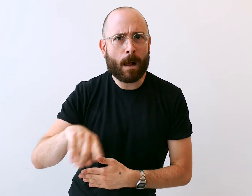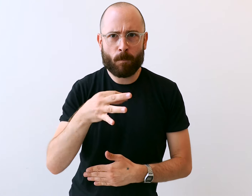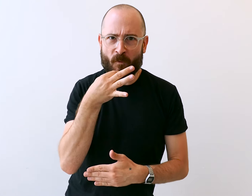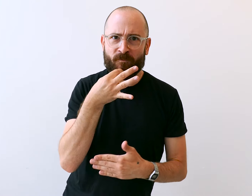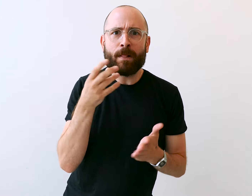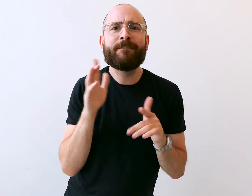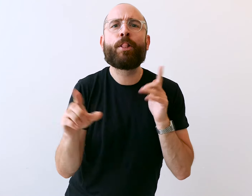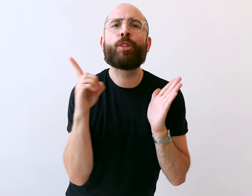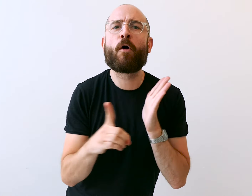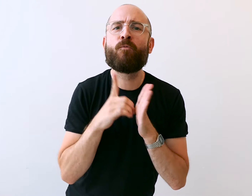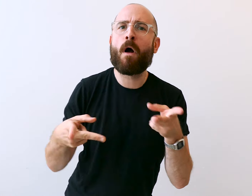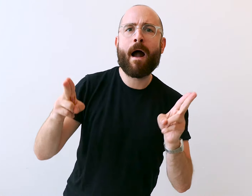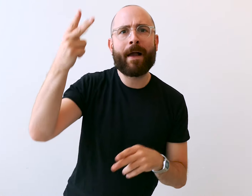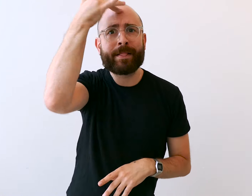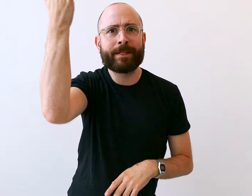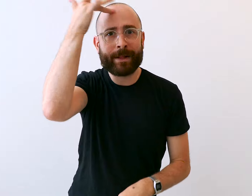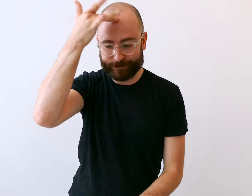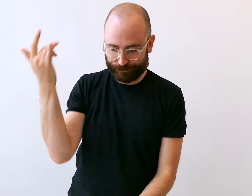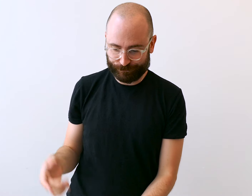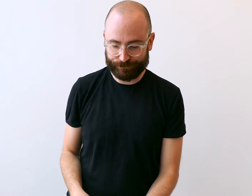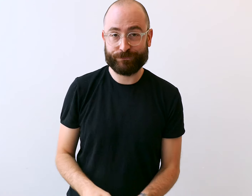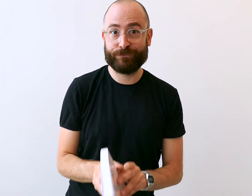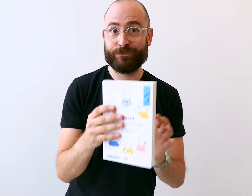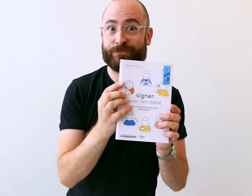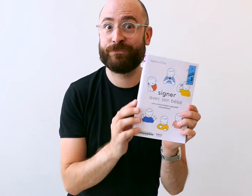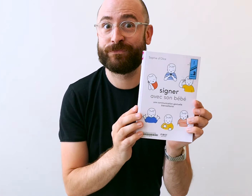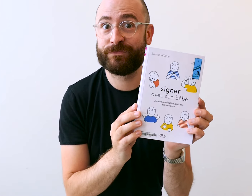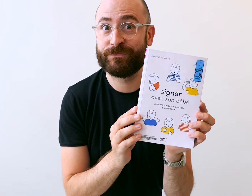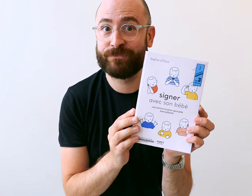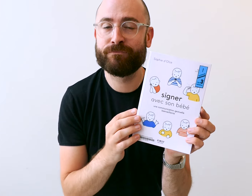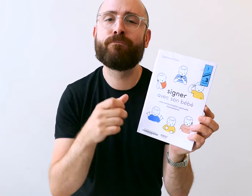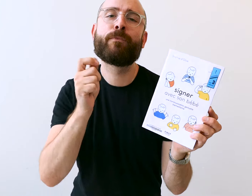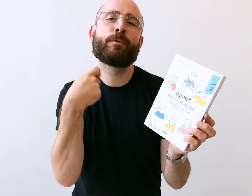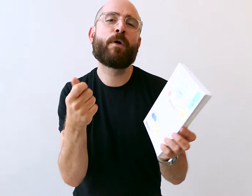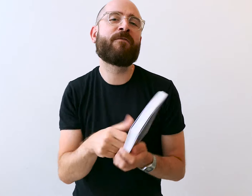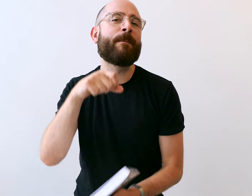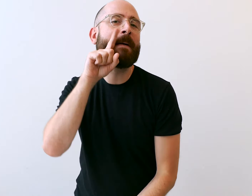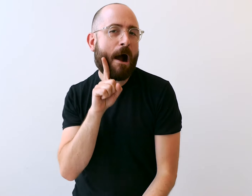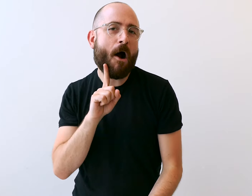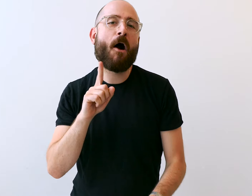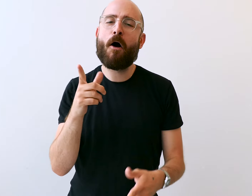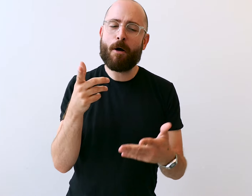Même les bébés font leur devoirs durant l'été ! Bien sûr, avec leurs parents !